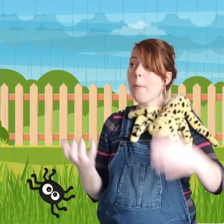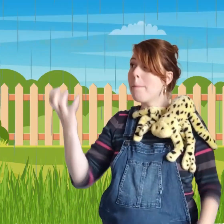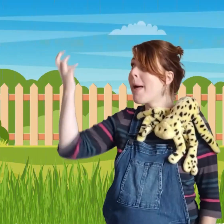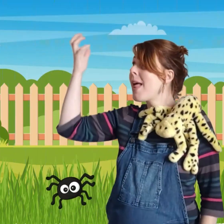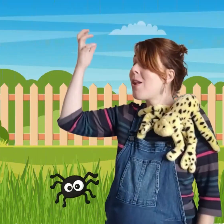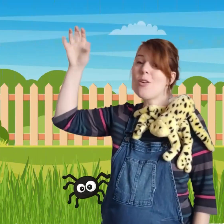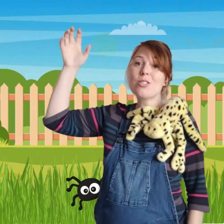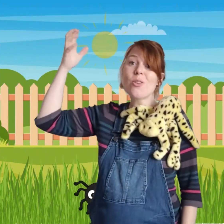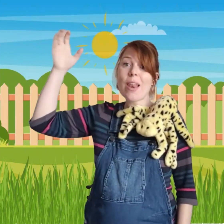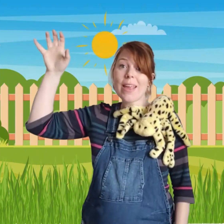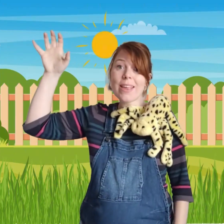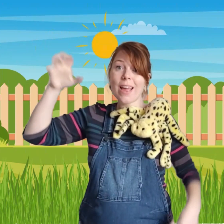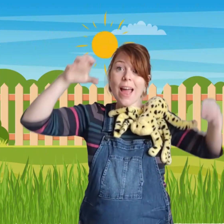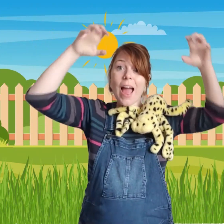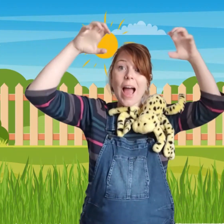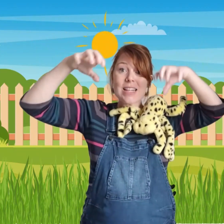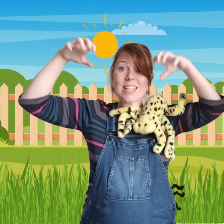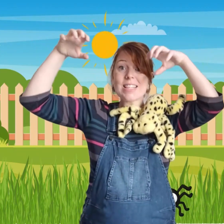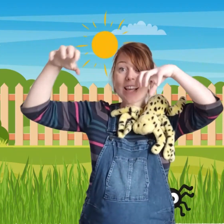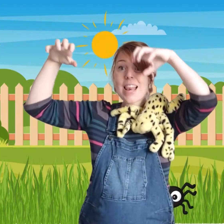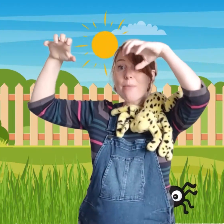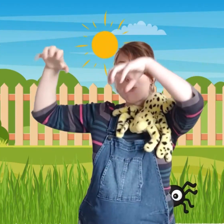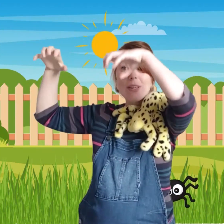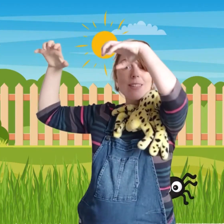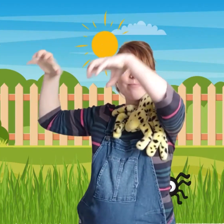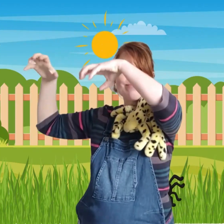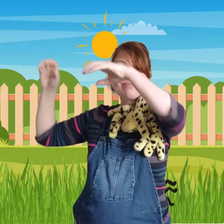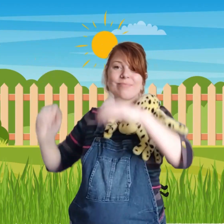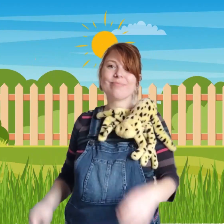Mais le soleil A chassé la pluie